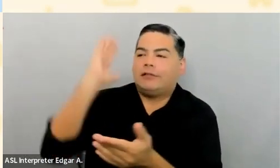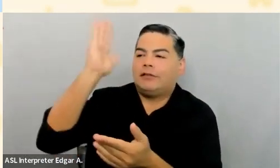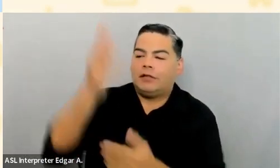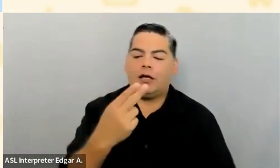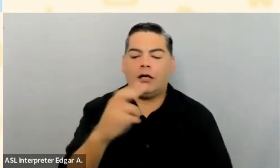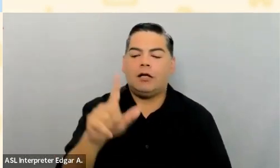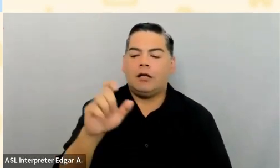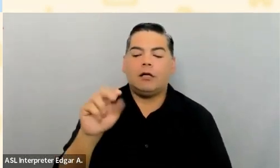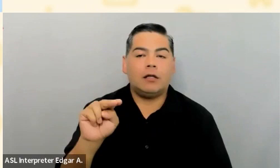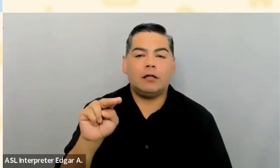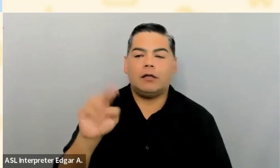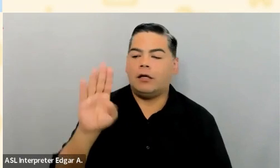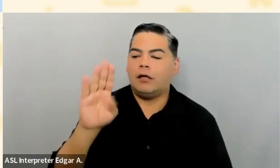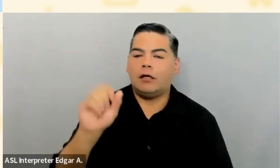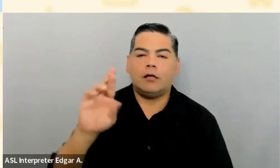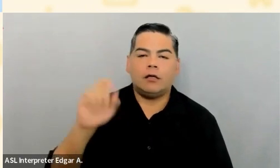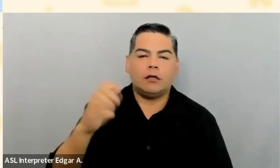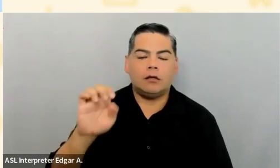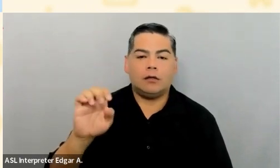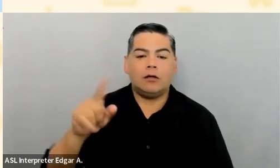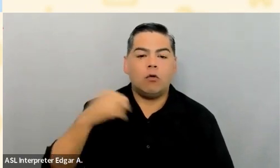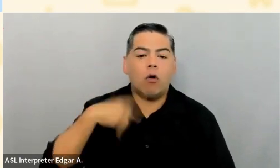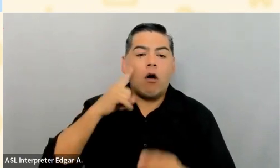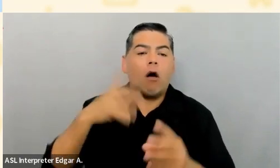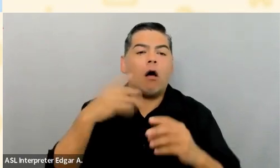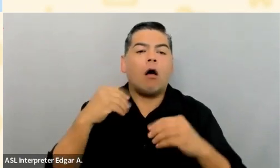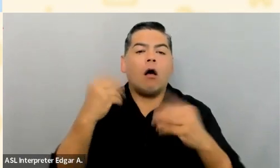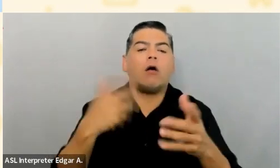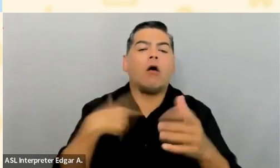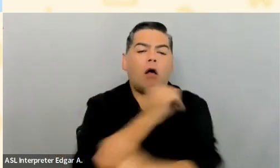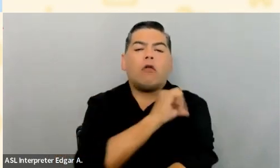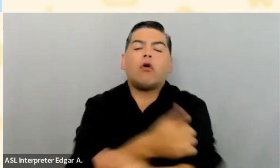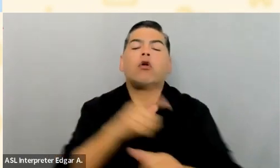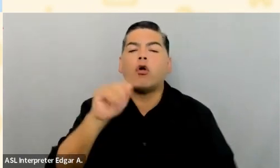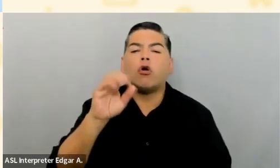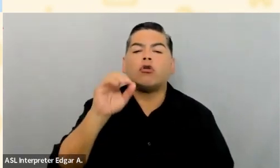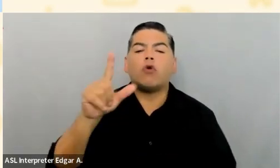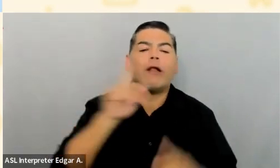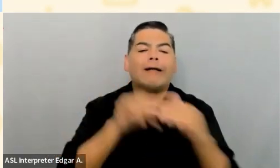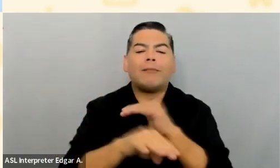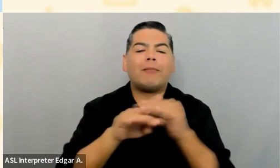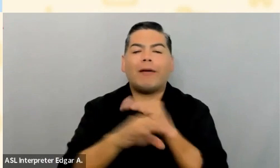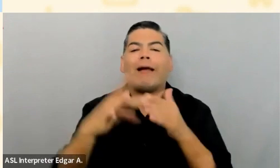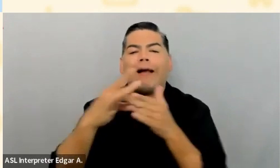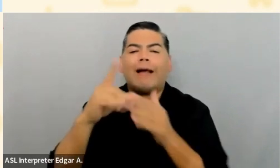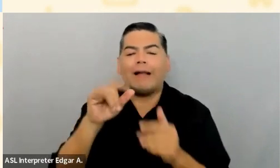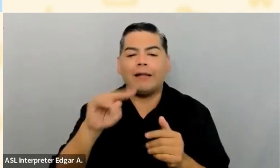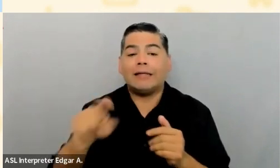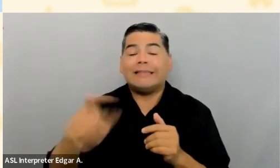que nos hablará sobre las guías de accesibilidad de las herramientas de creación. Helen ocupa actualmente el puesto de Directora de Accesibilidad Digital